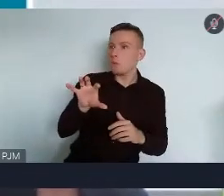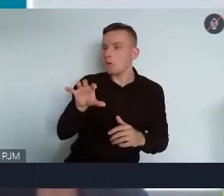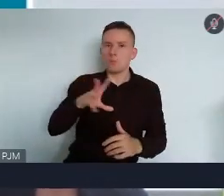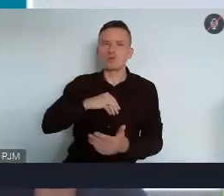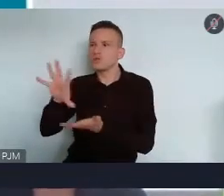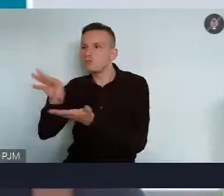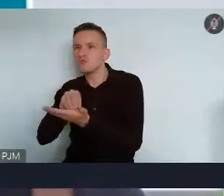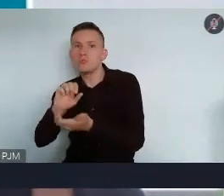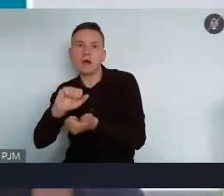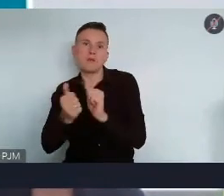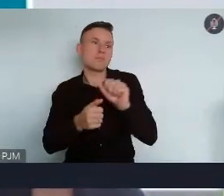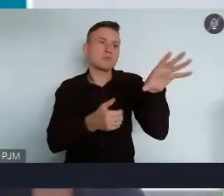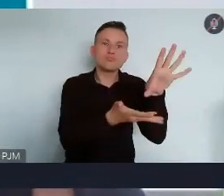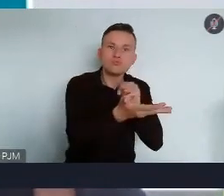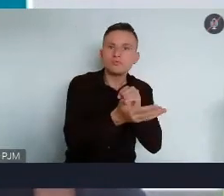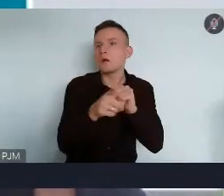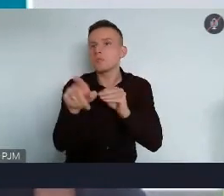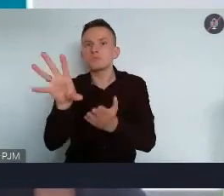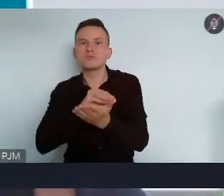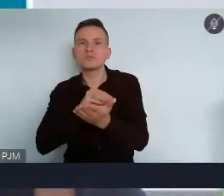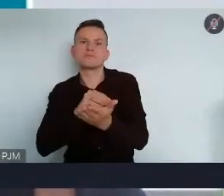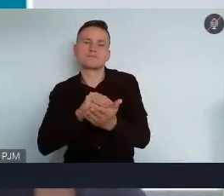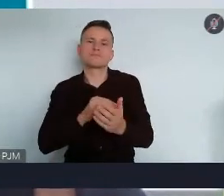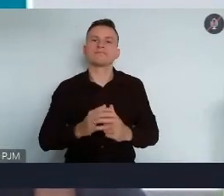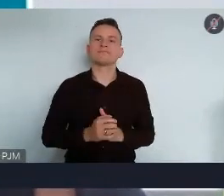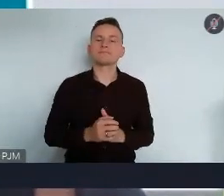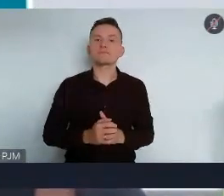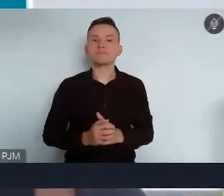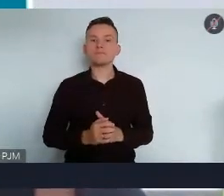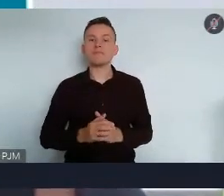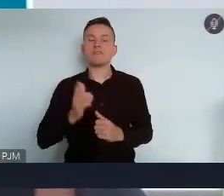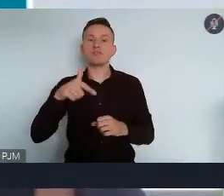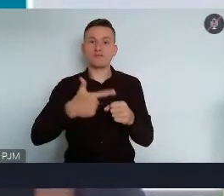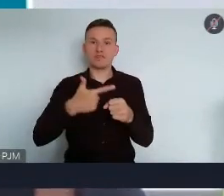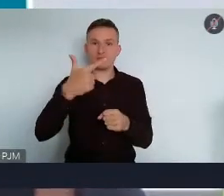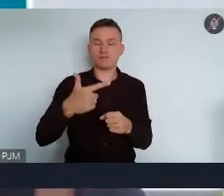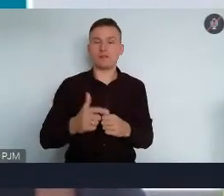W pierwszym okresie trwania misji, czyli w latach 2022-2023